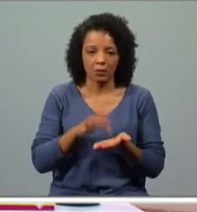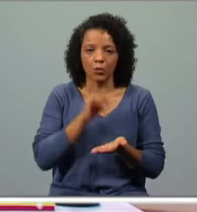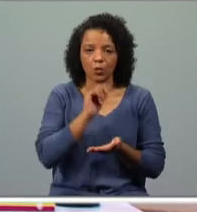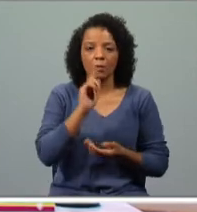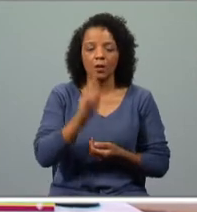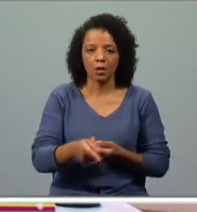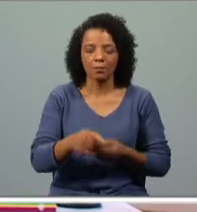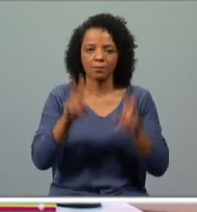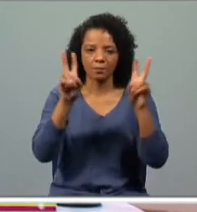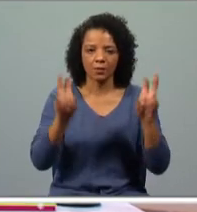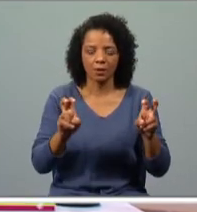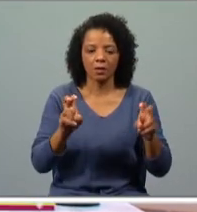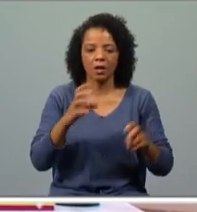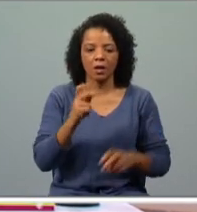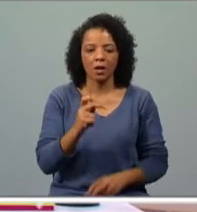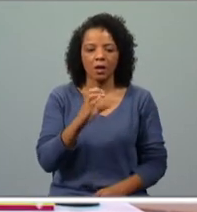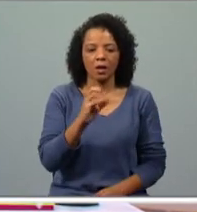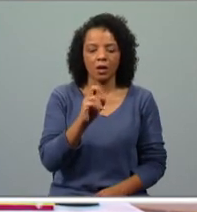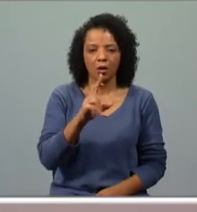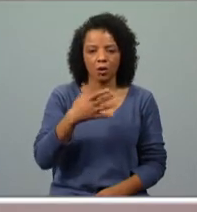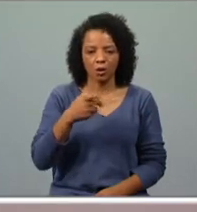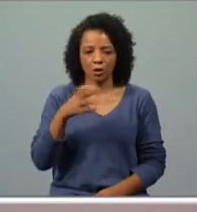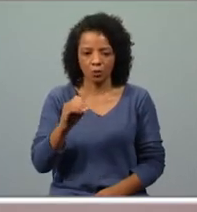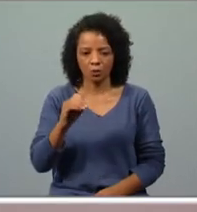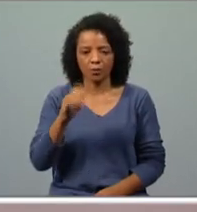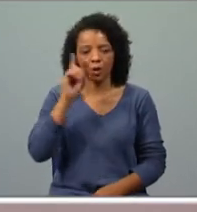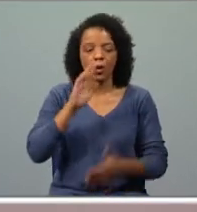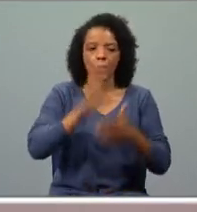chama livro acordeon foi a minha colega Isabel Preto me ensinou a fazer e que 火焰手風琴書是我的同事伊莎貝爾普雷托教我這樣做